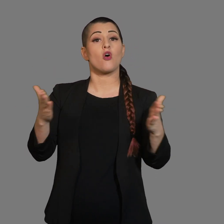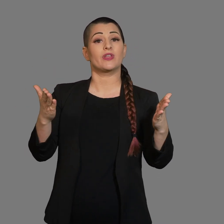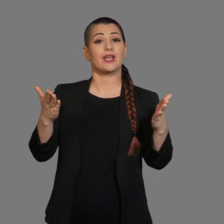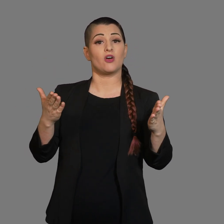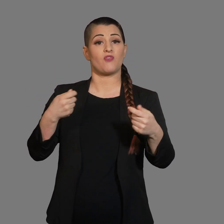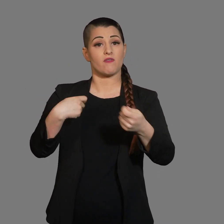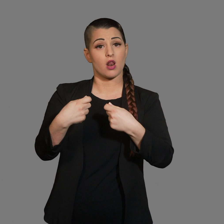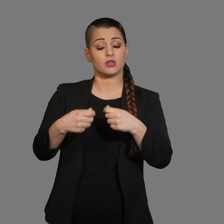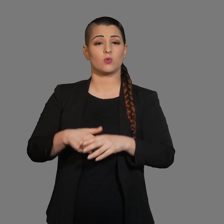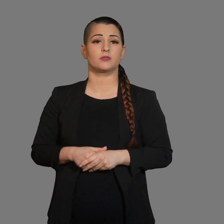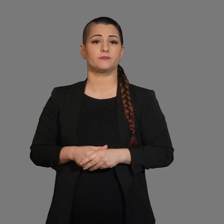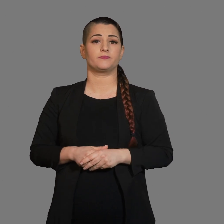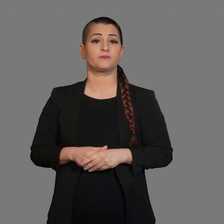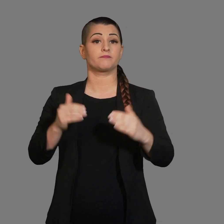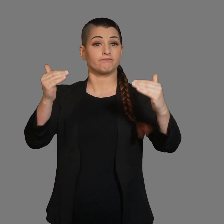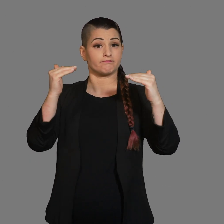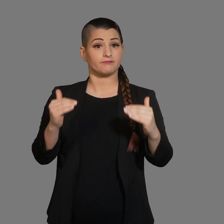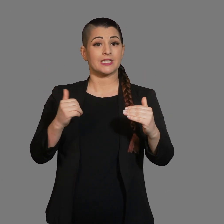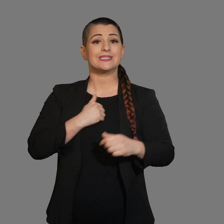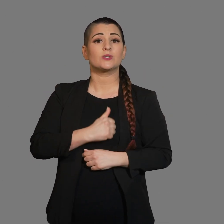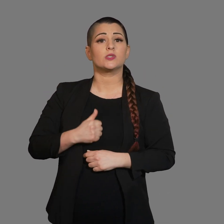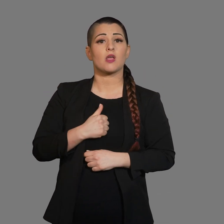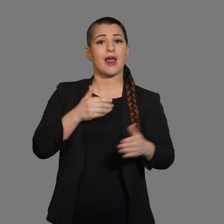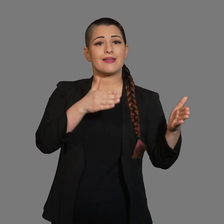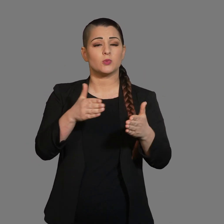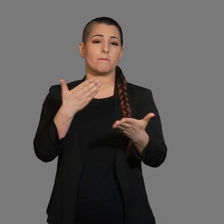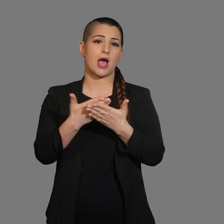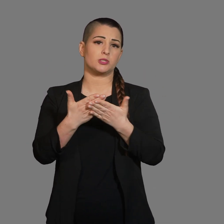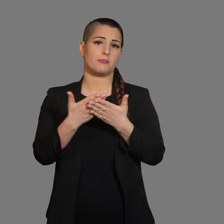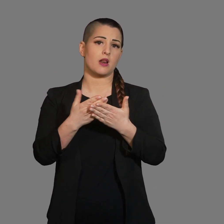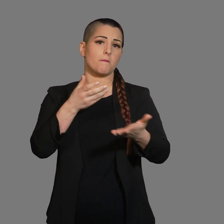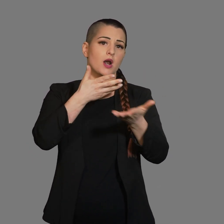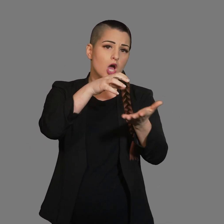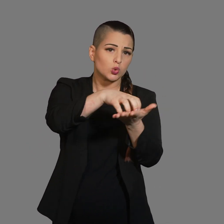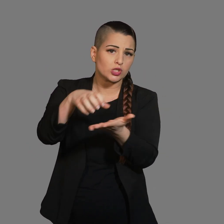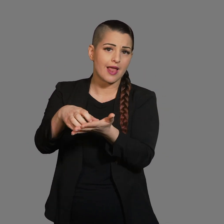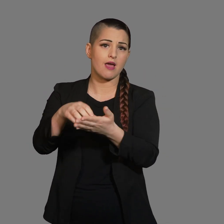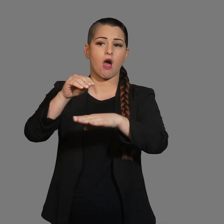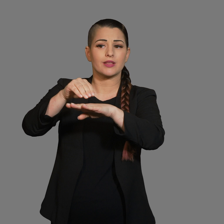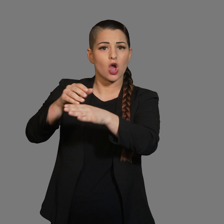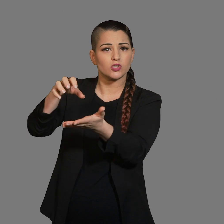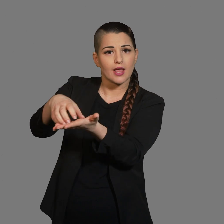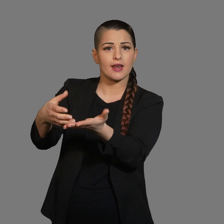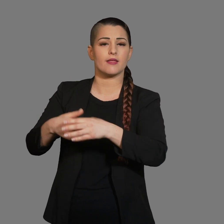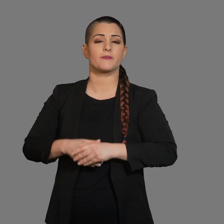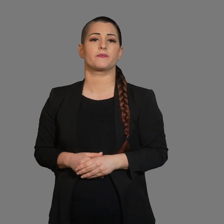Öffentliche Verwaltung Soziale Einrichtungen (z.B. Anlaufstellen)